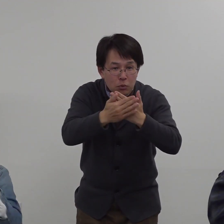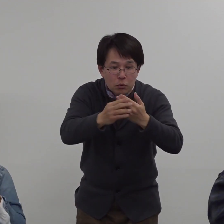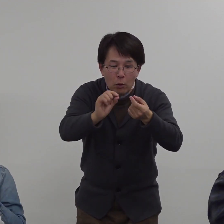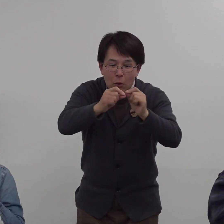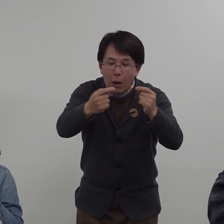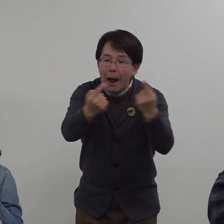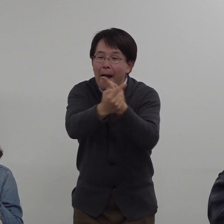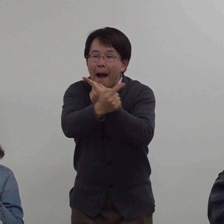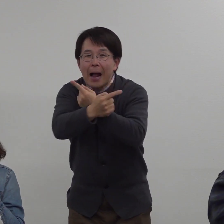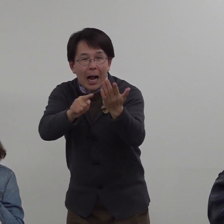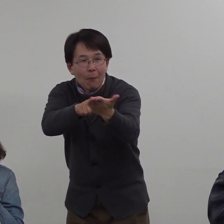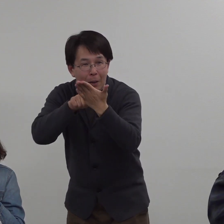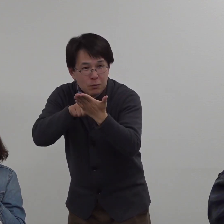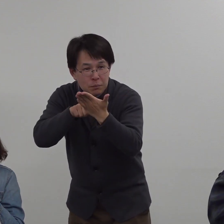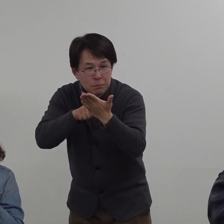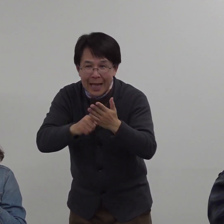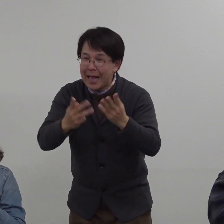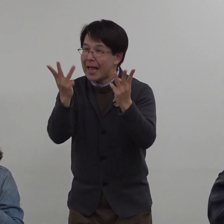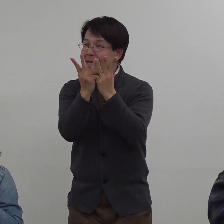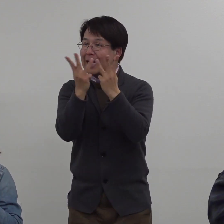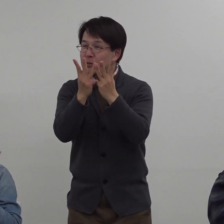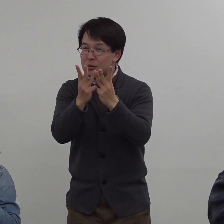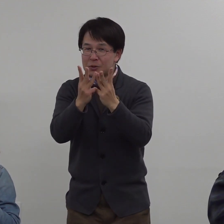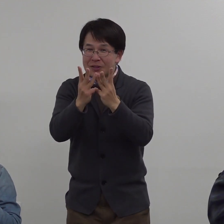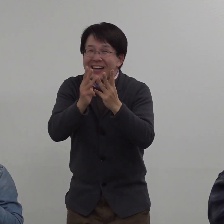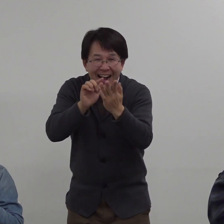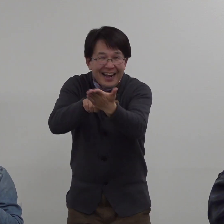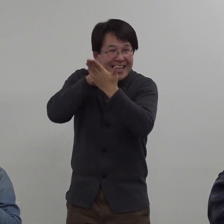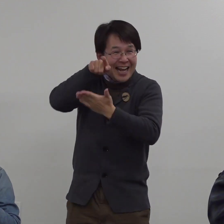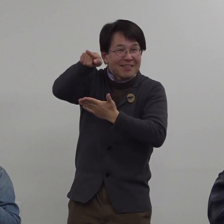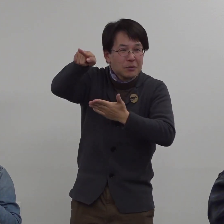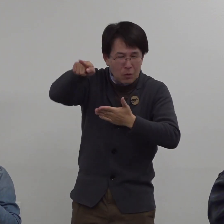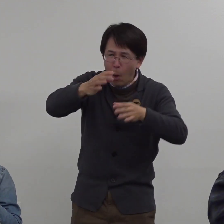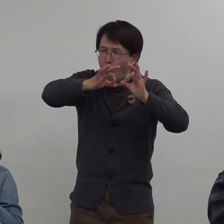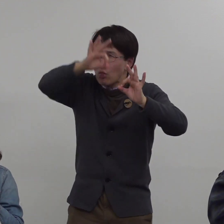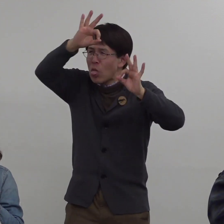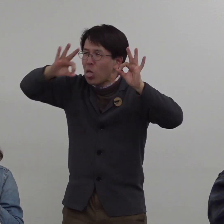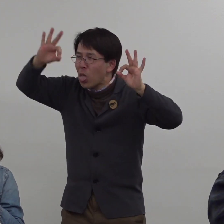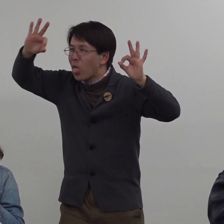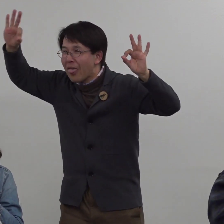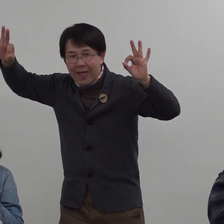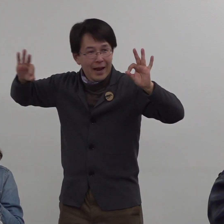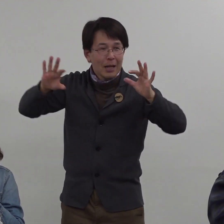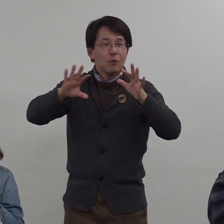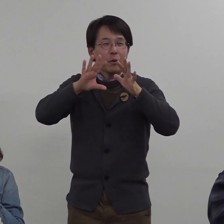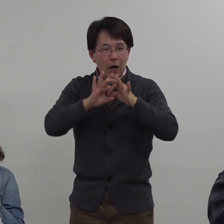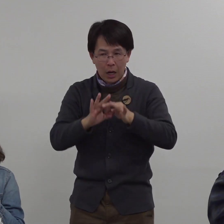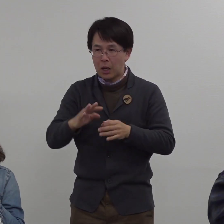採点 をやるとこういう音程の高い低いが出るので抑揚もわかる